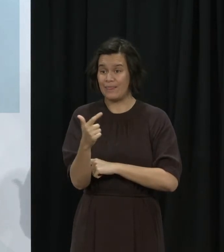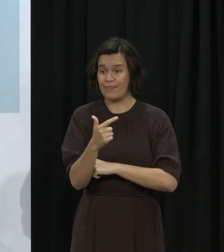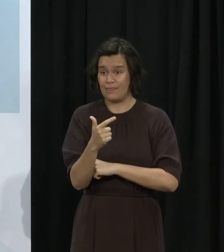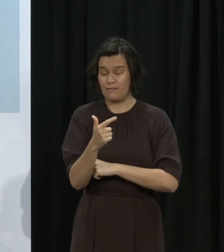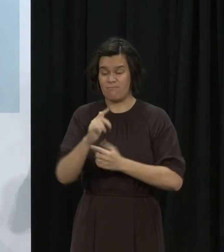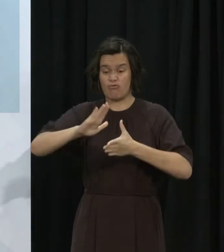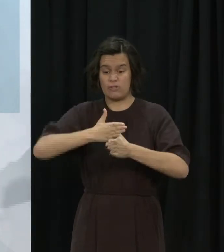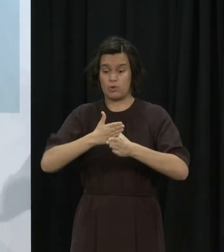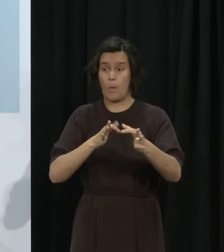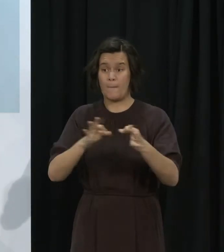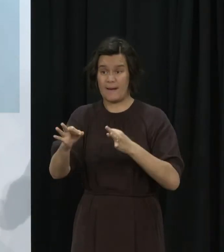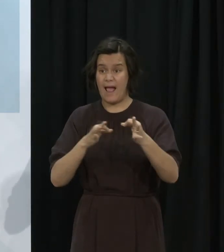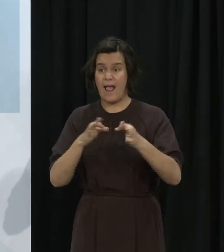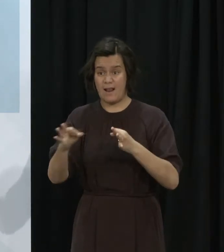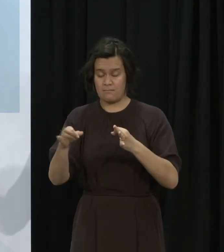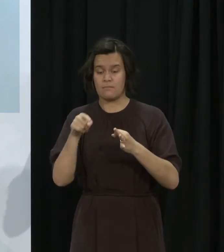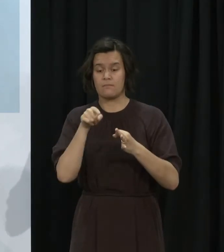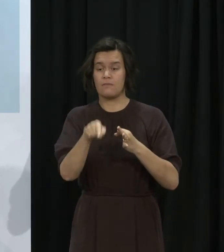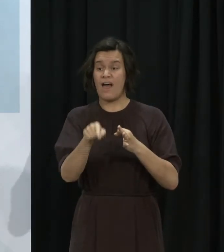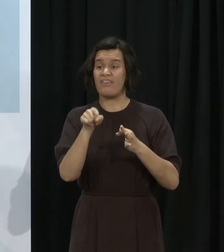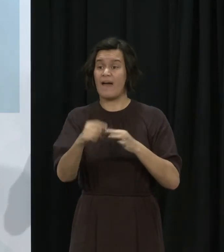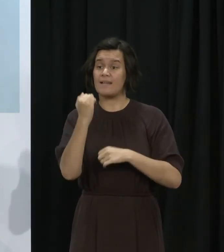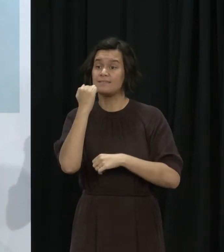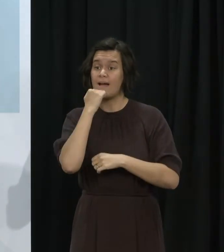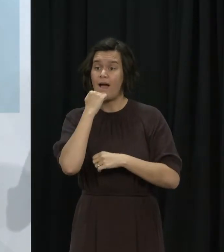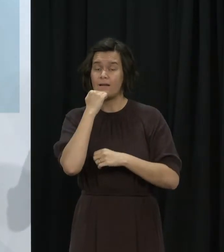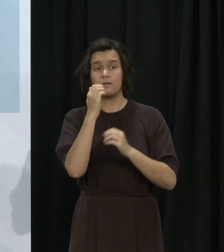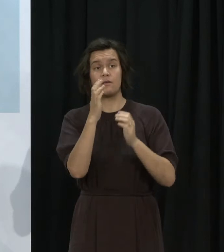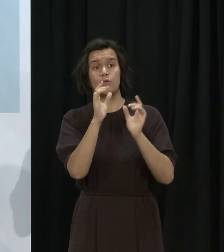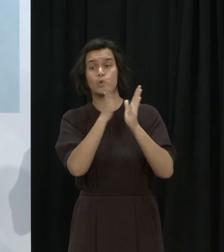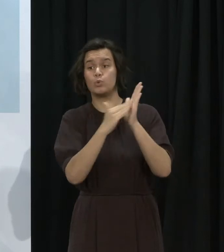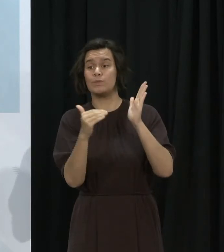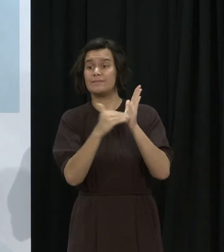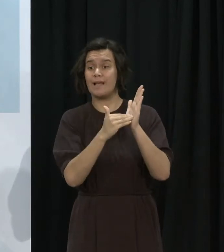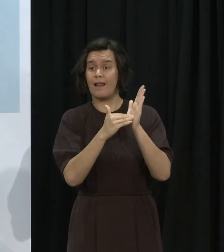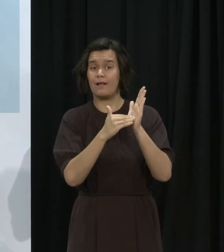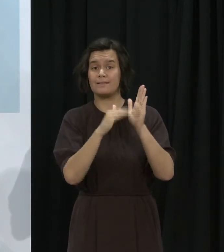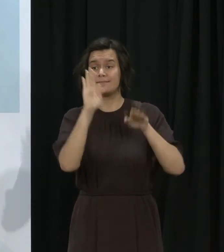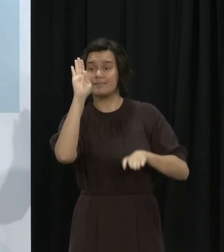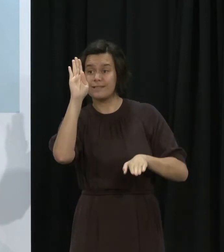kore. Kua whakatauhia e te